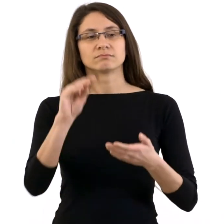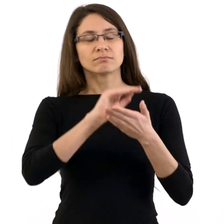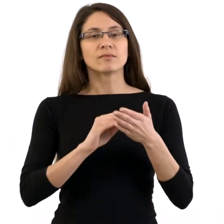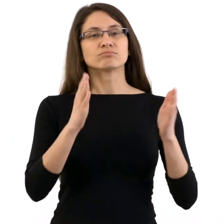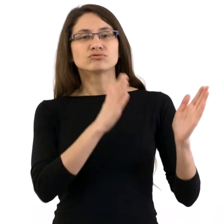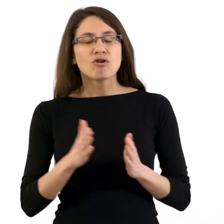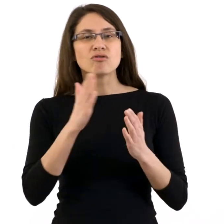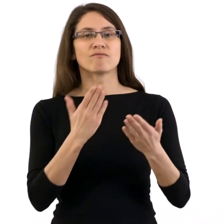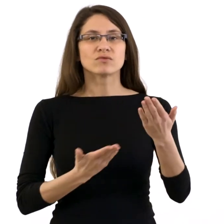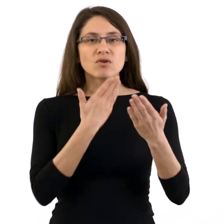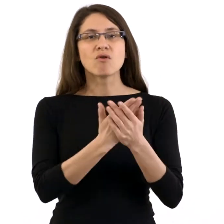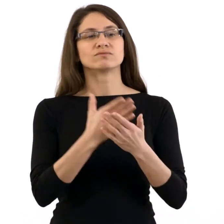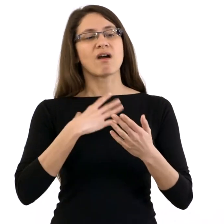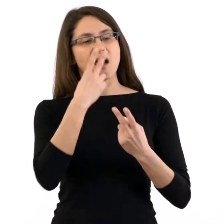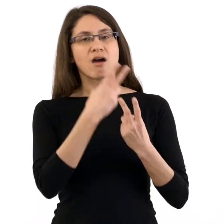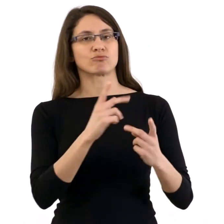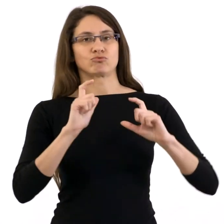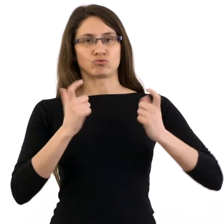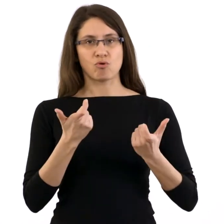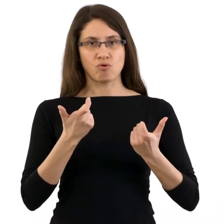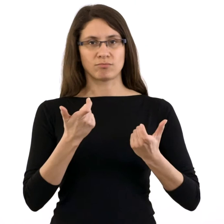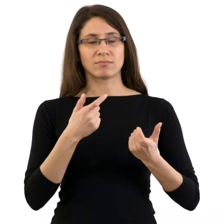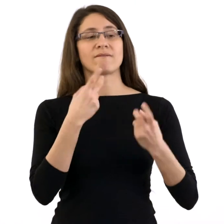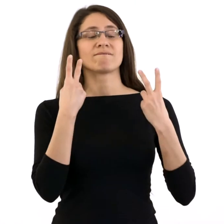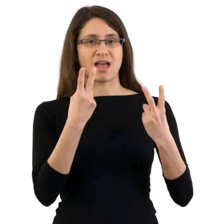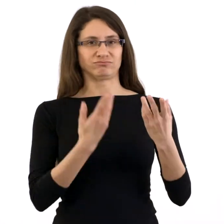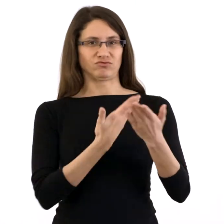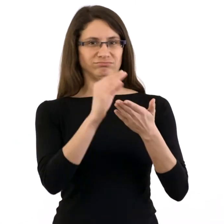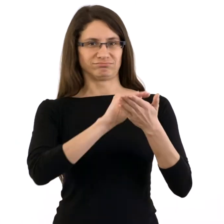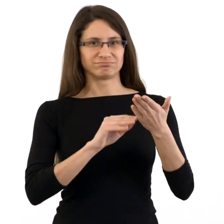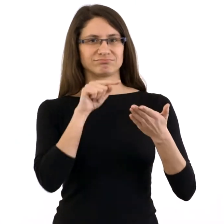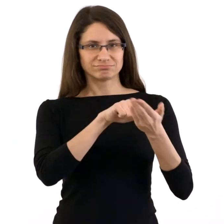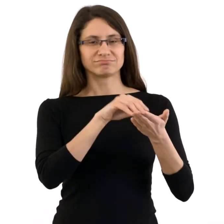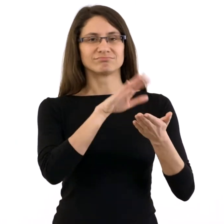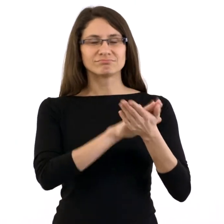Przygotowanie wniosku – najważniejsze punkty: